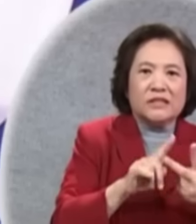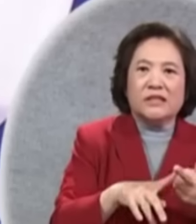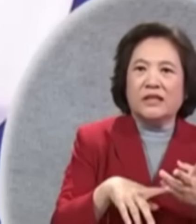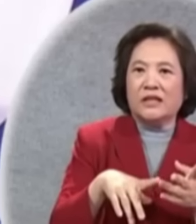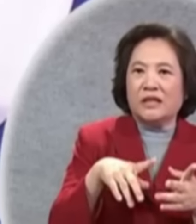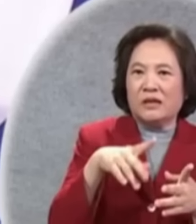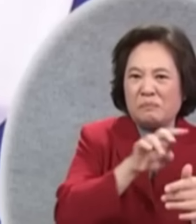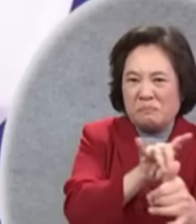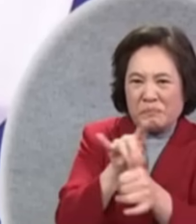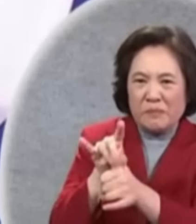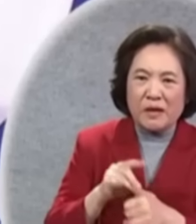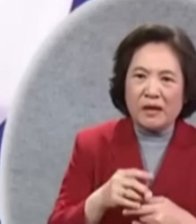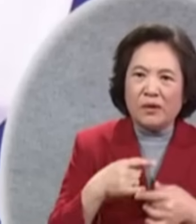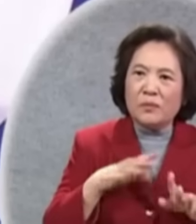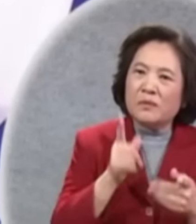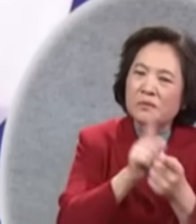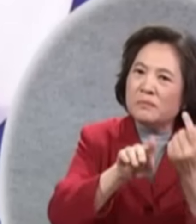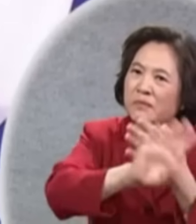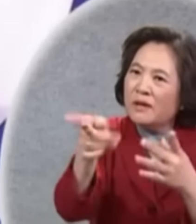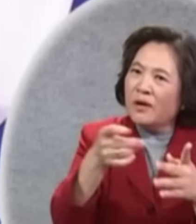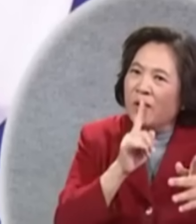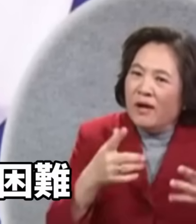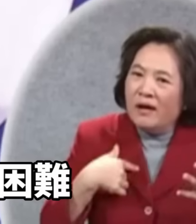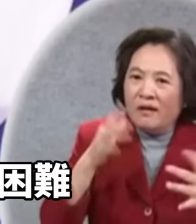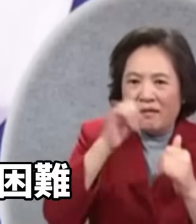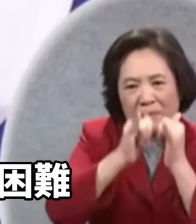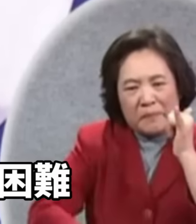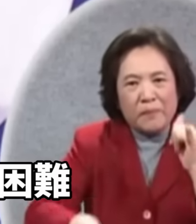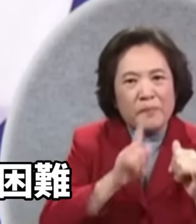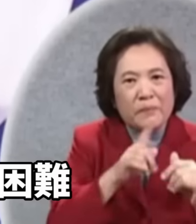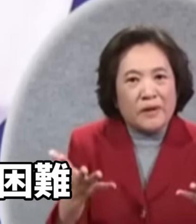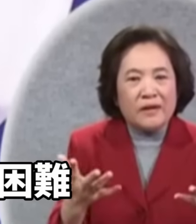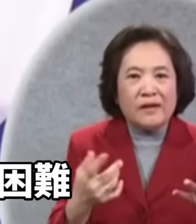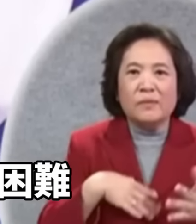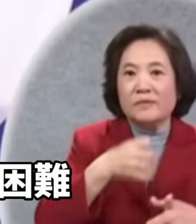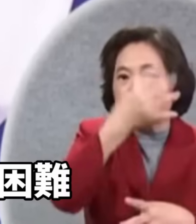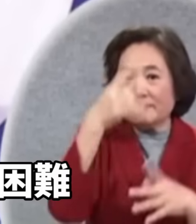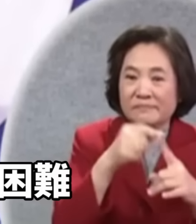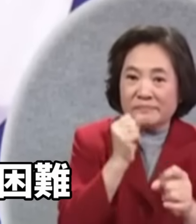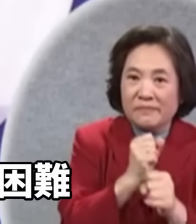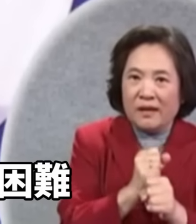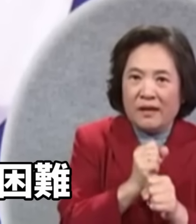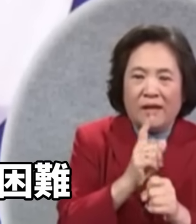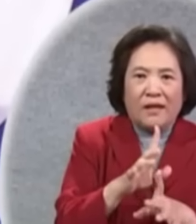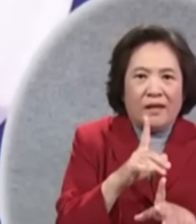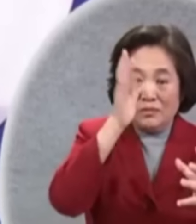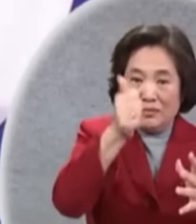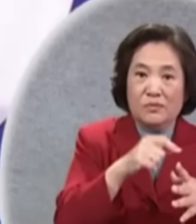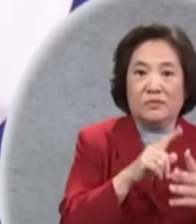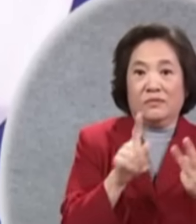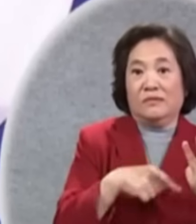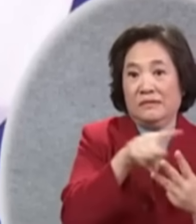請問 我們怎麼交代？ 現在年輕人找一個好工作 都非常的困難 李總統